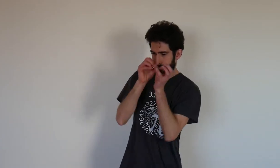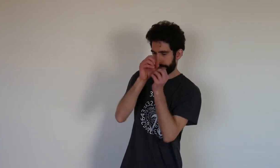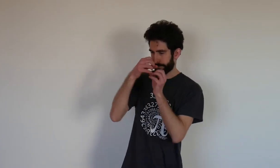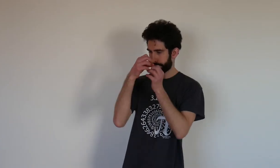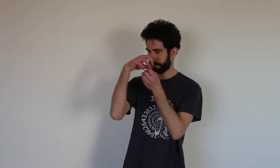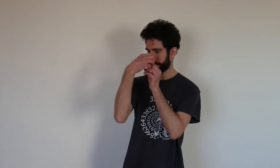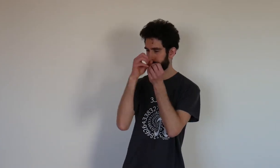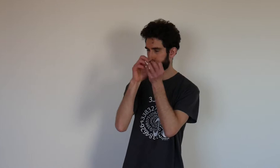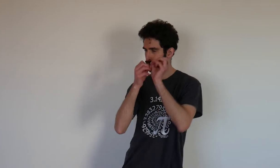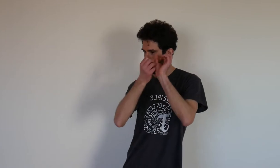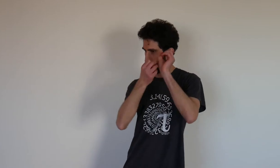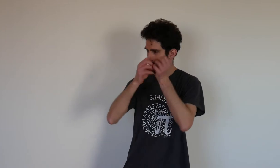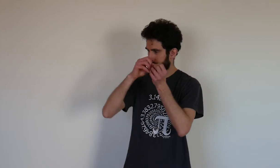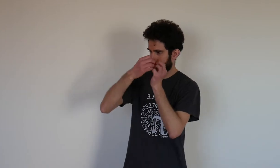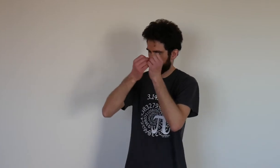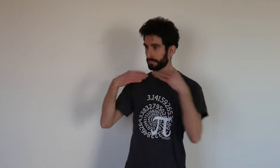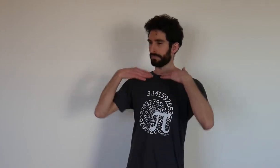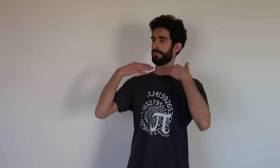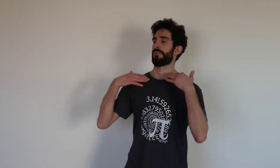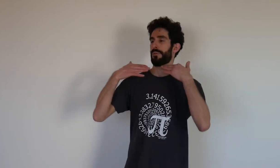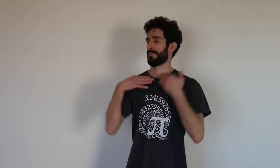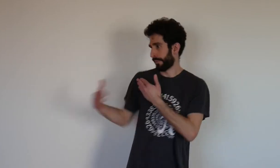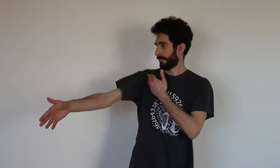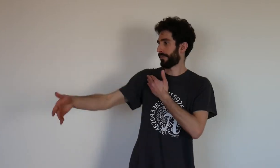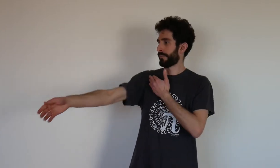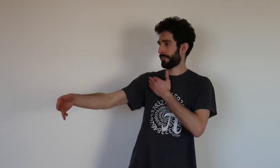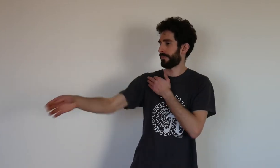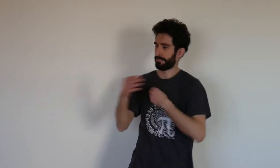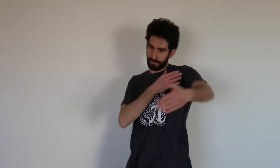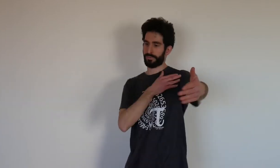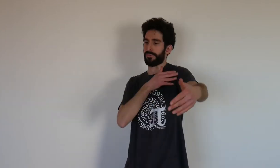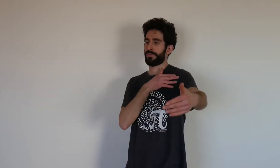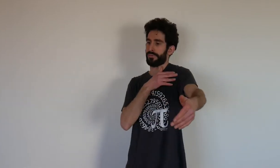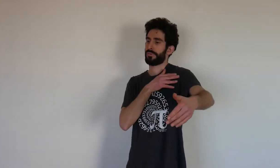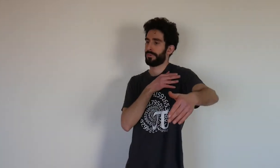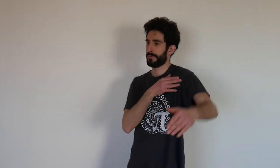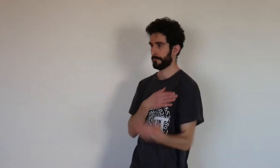se développe. Puis, la tête apparaît et les bras.